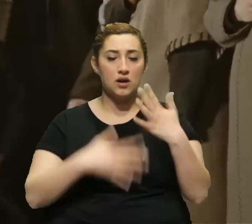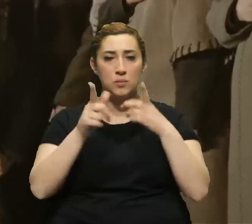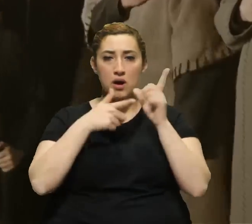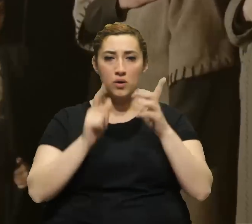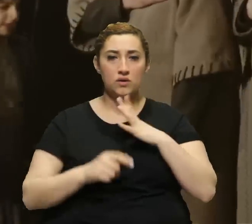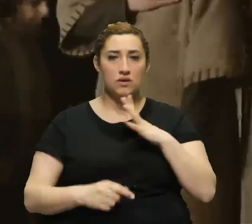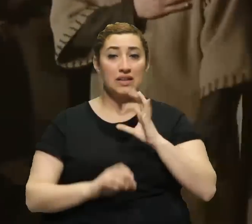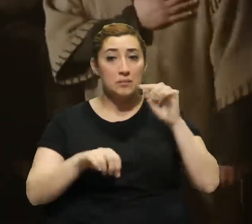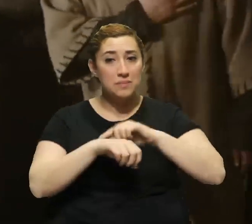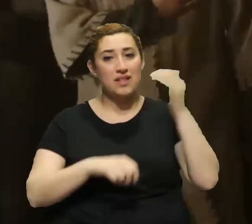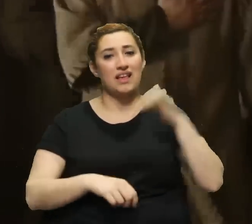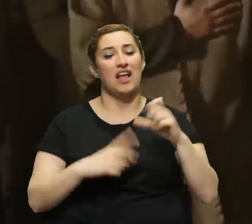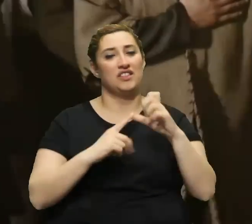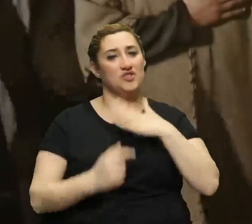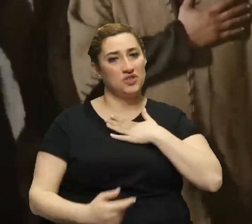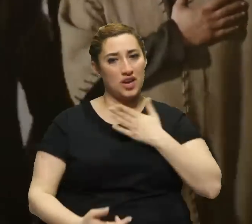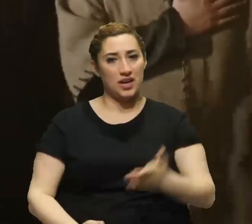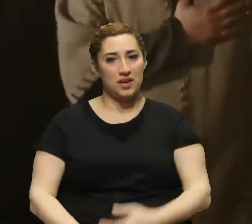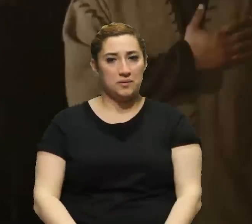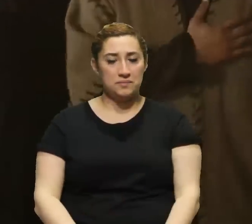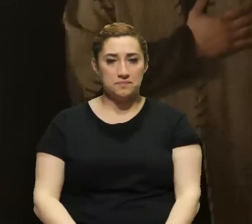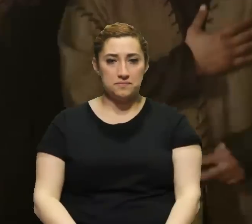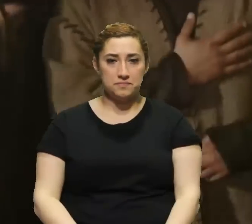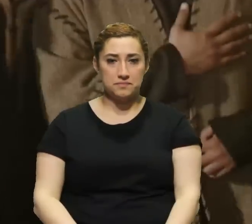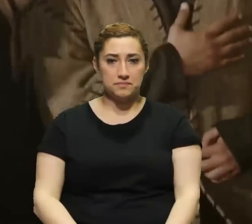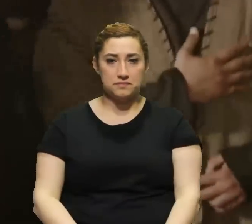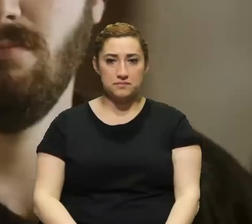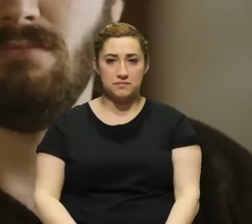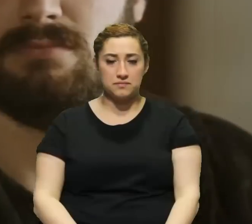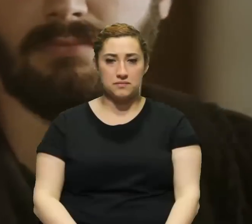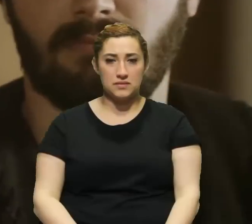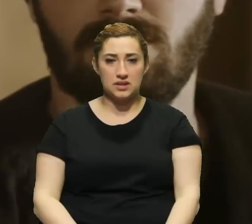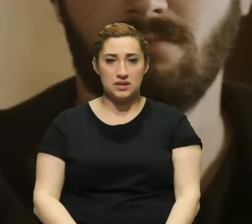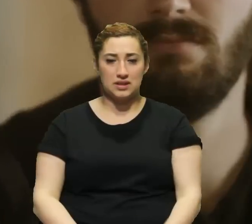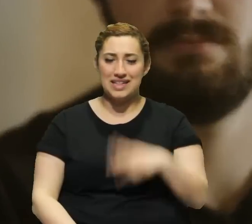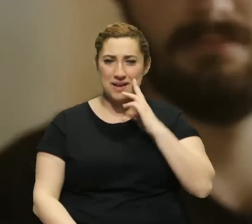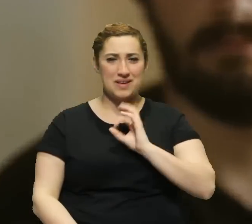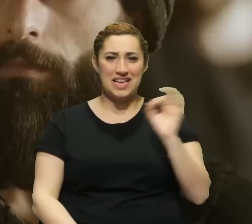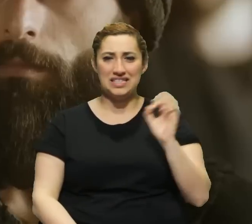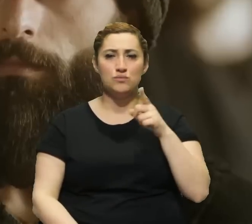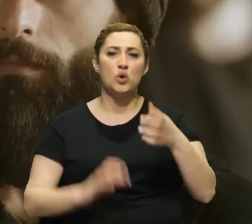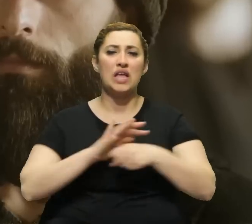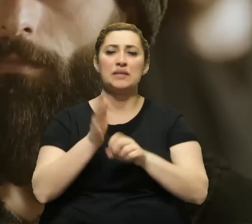Tam zamanında yetiştiniz Şeyh'im. (Anlaşılmayan kalabalık sesleri)